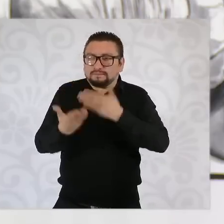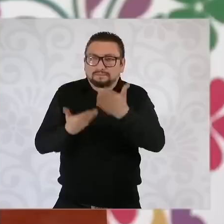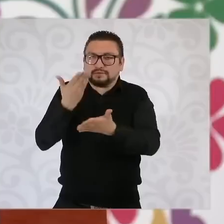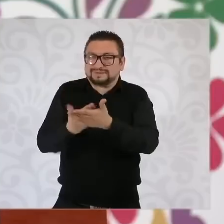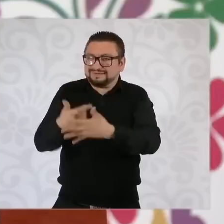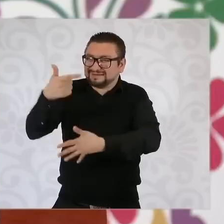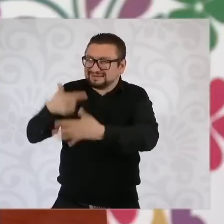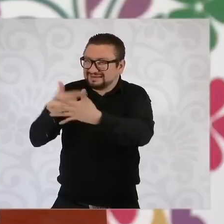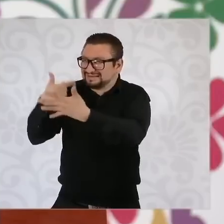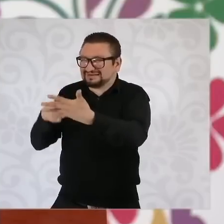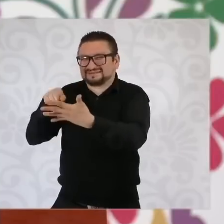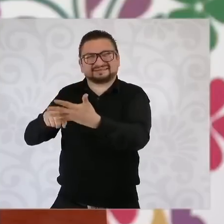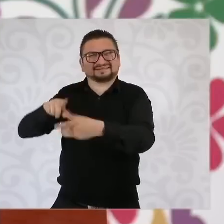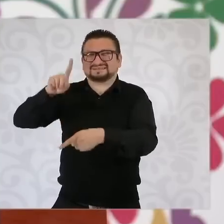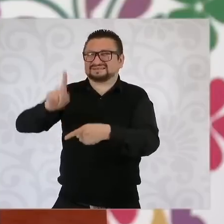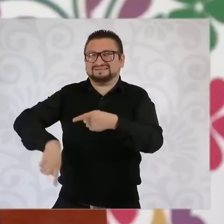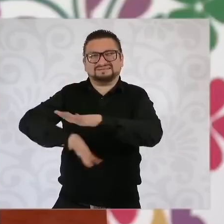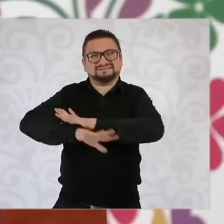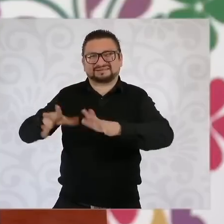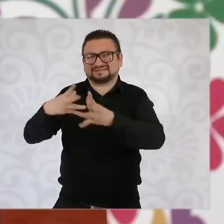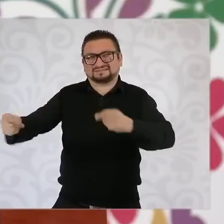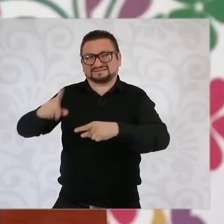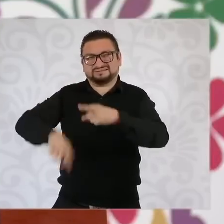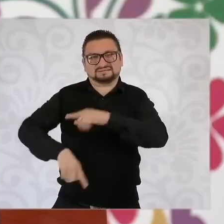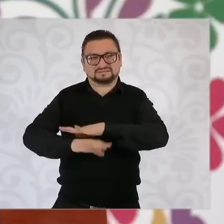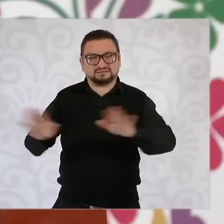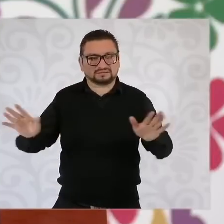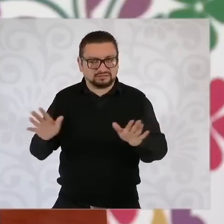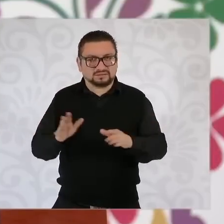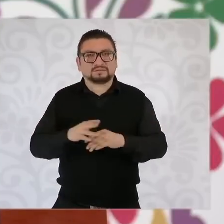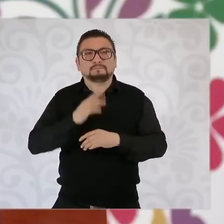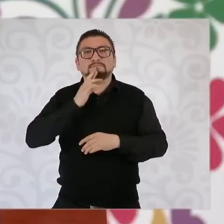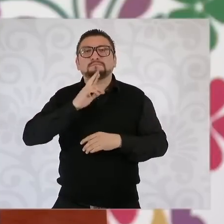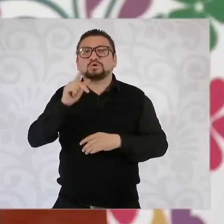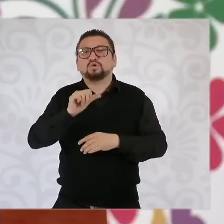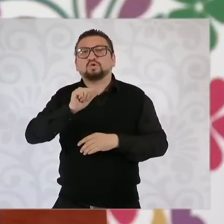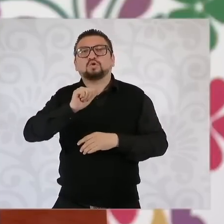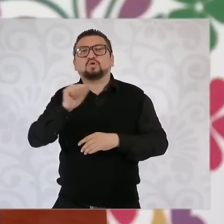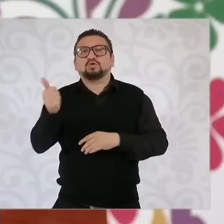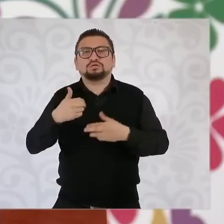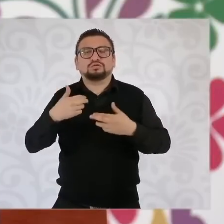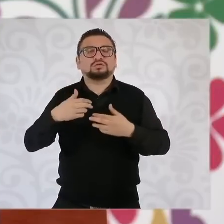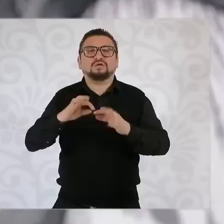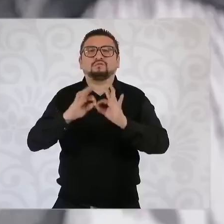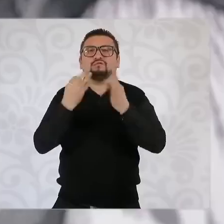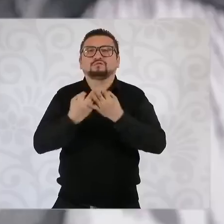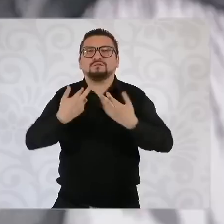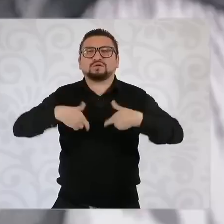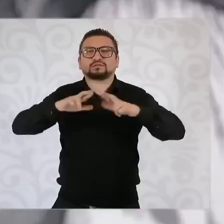desaparezcan y que en todo caso se encuentre un esquema de representación de las minorías similar